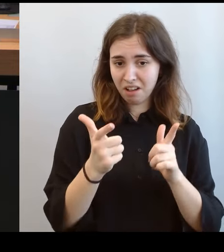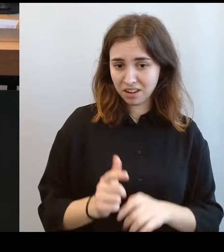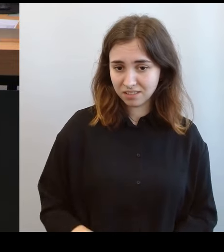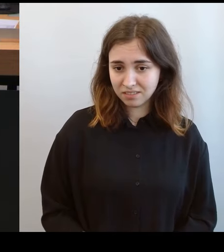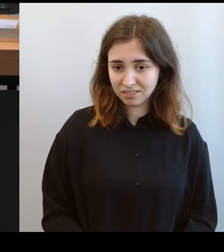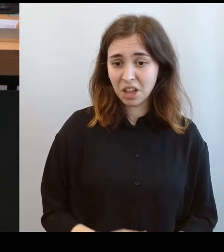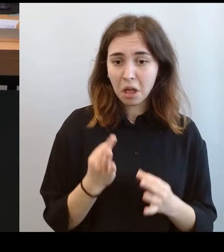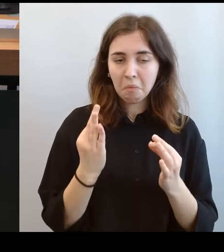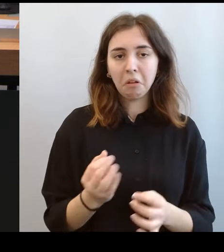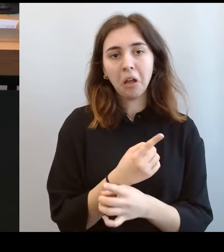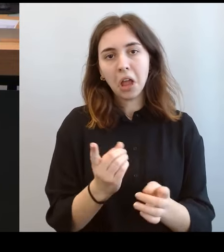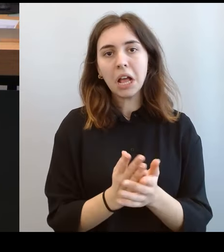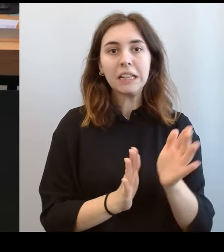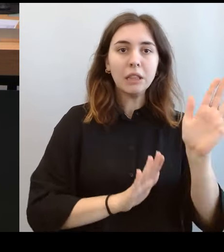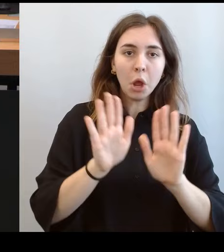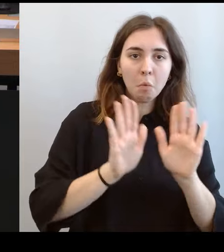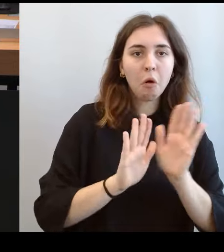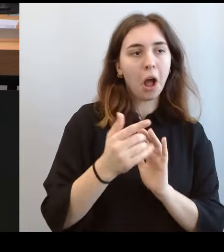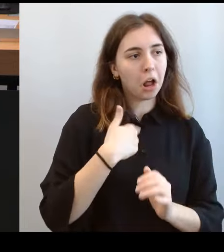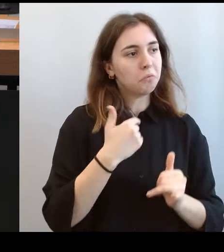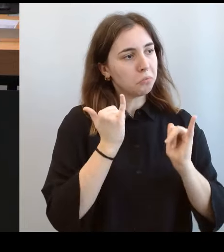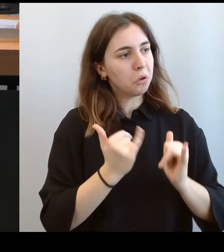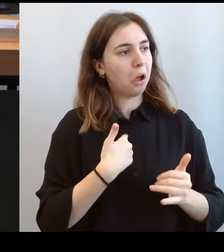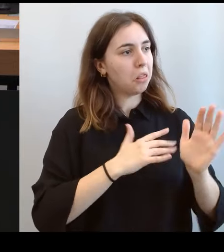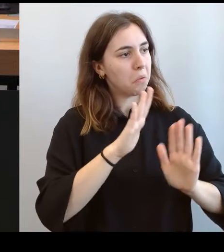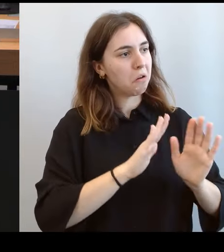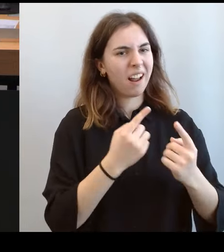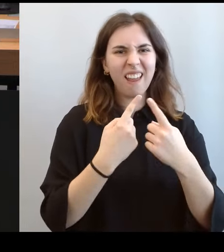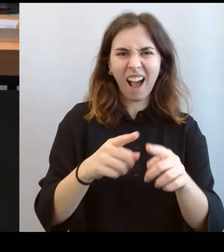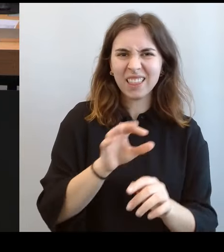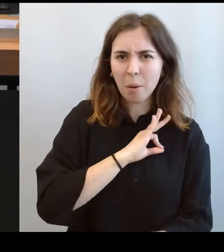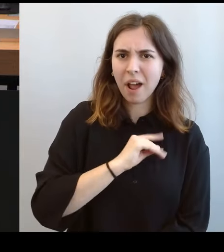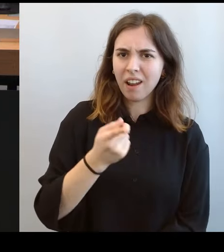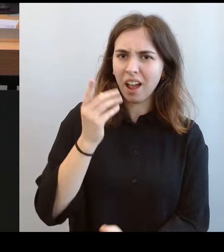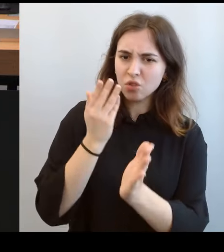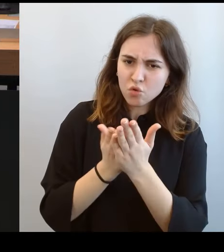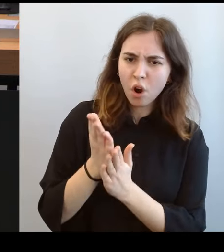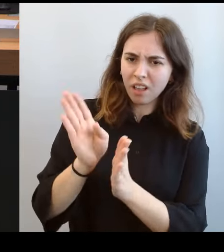Das sind keine Demokraten, Sie müssen doch selber merken, wie